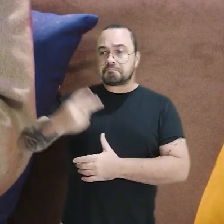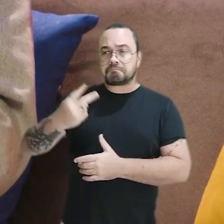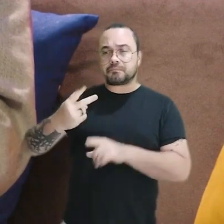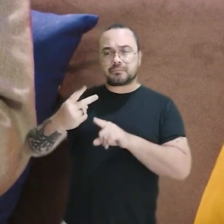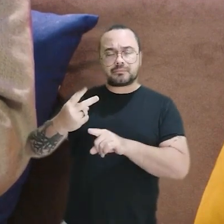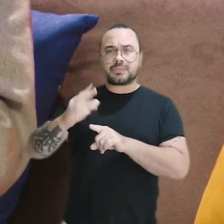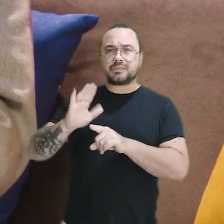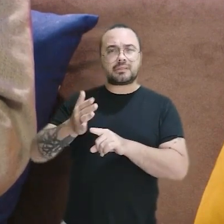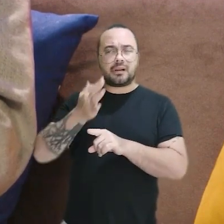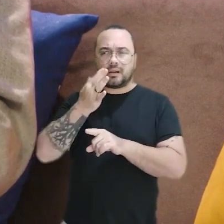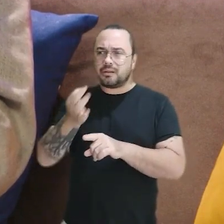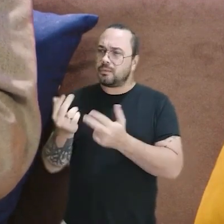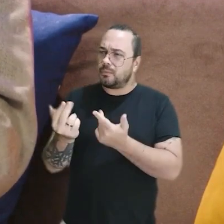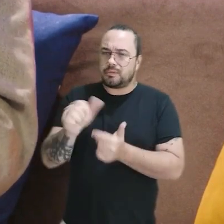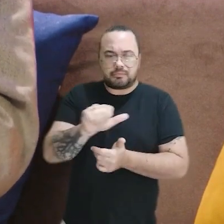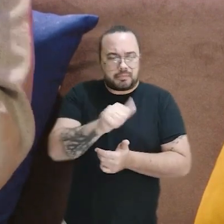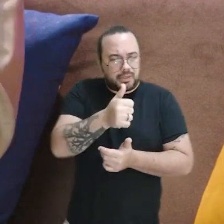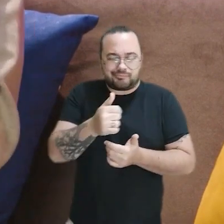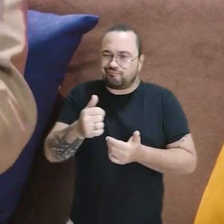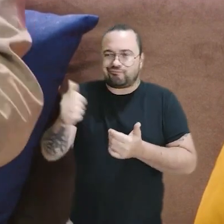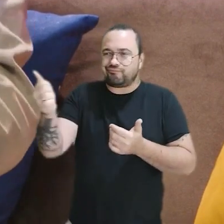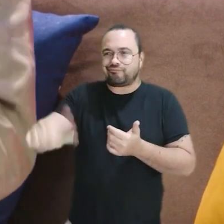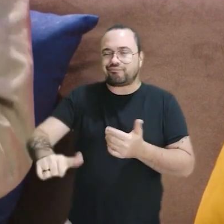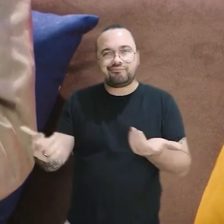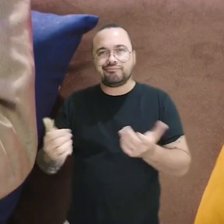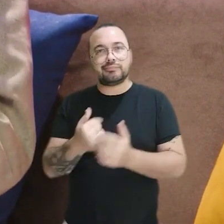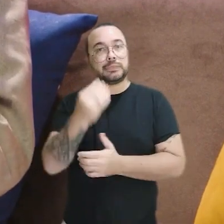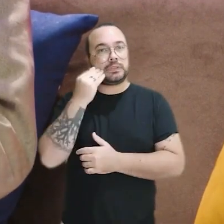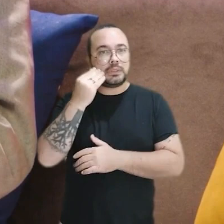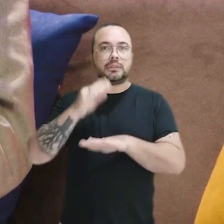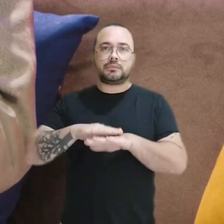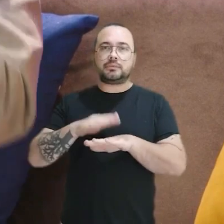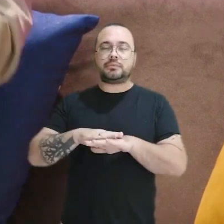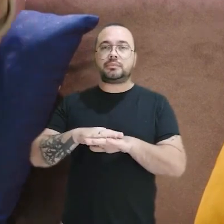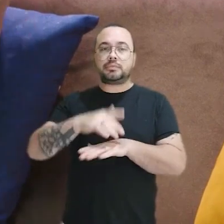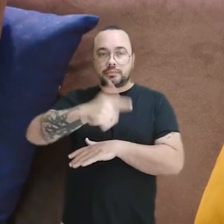chamar a mesma atenção. Então, o... O clube, eu tento sempre fazer isso, sabe? Nunca repetir show, nunca repetir